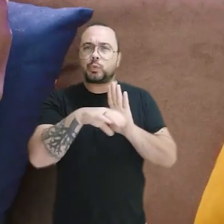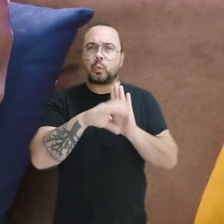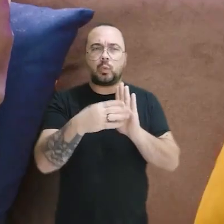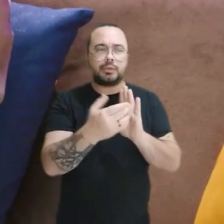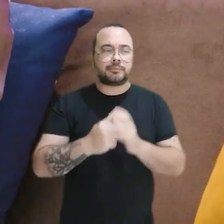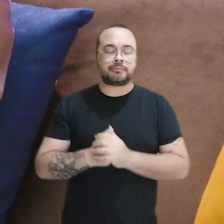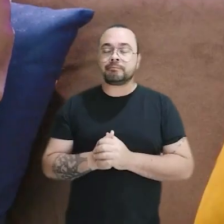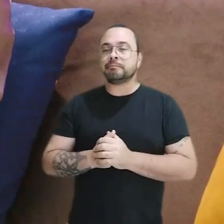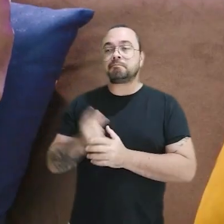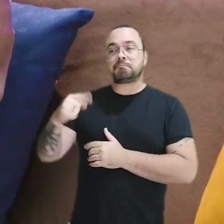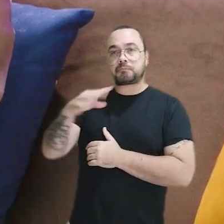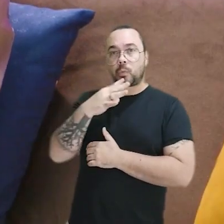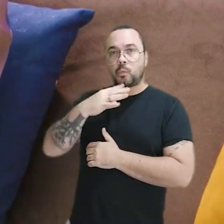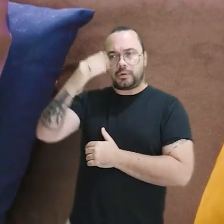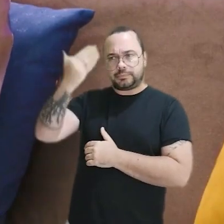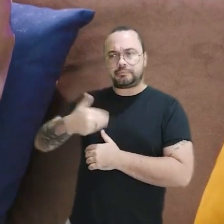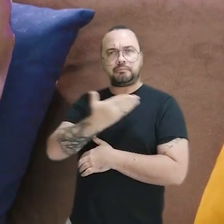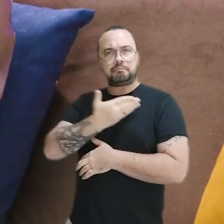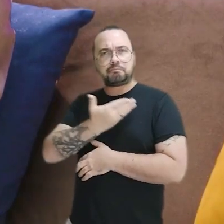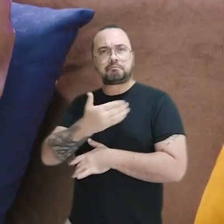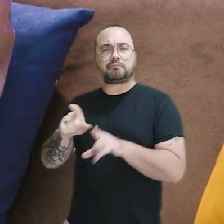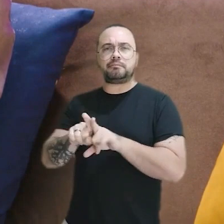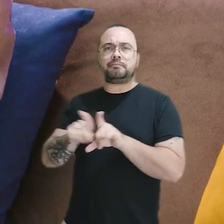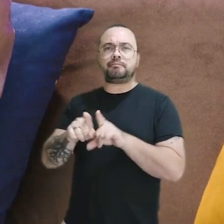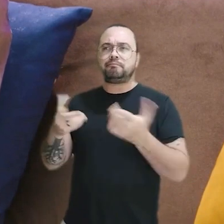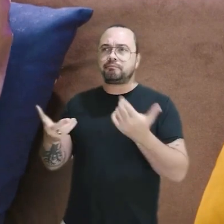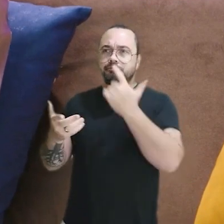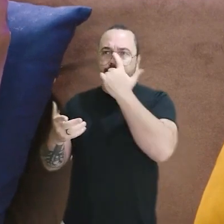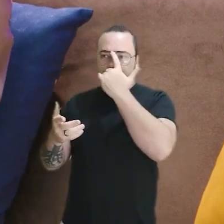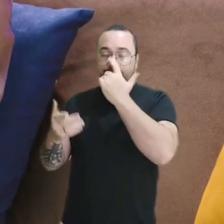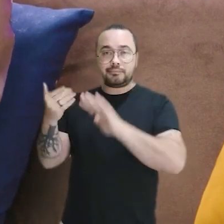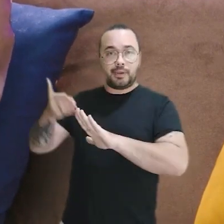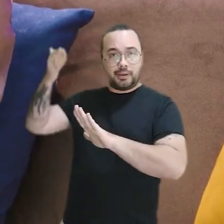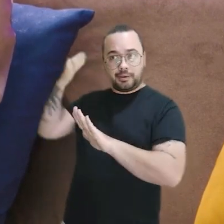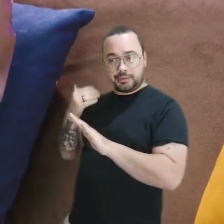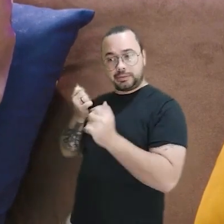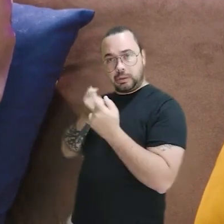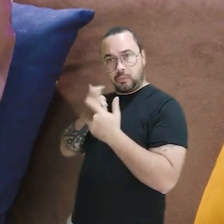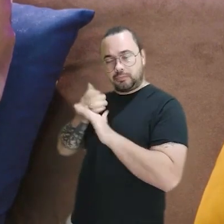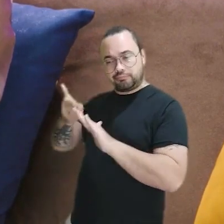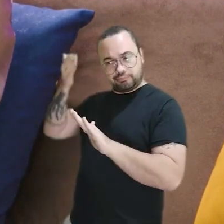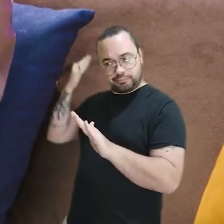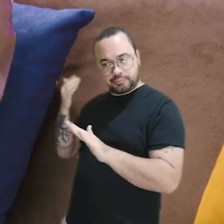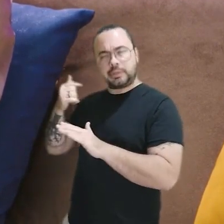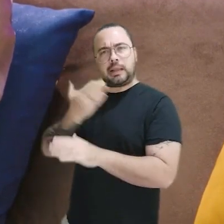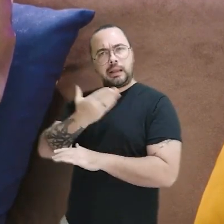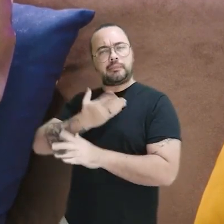Quem me conhece, assim, os meus amigos, gente de antes da comédia, gente que foi meu amigo sempre, desde quando